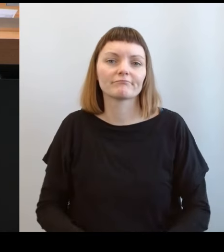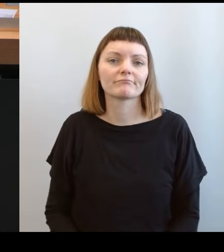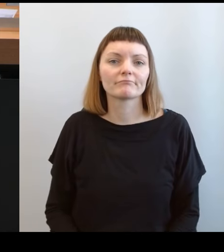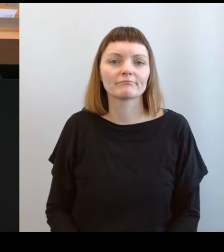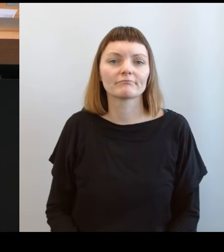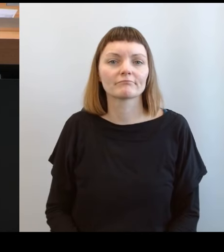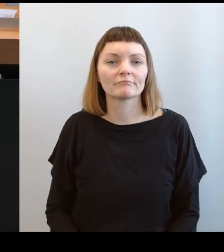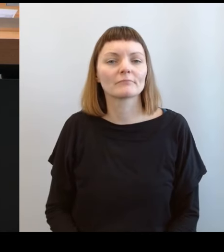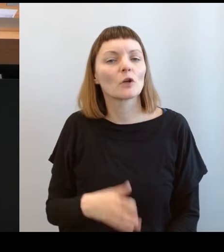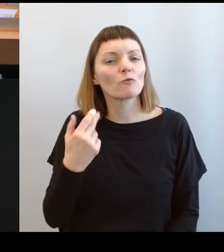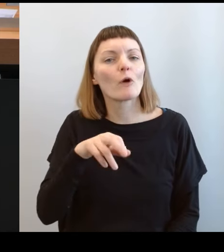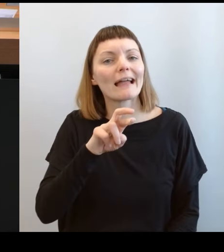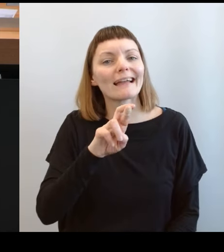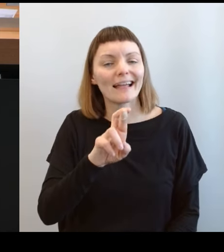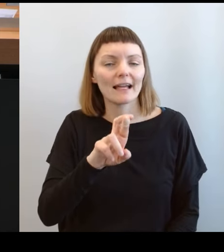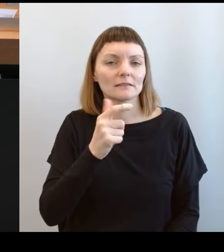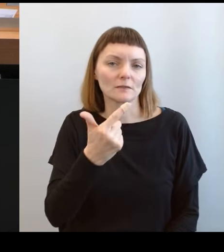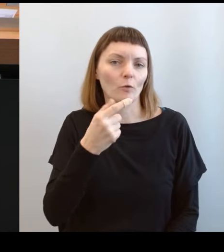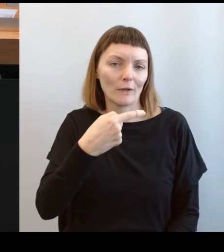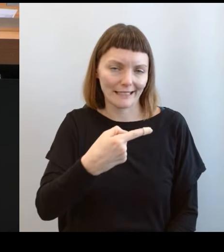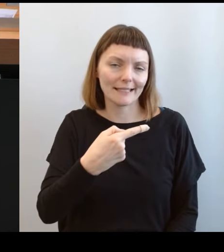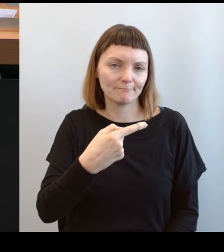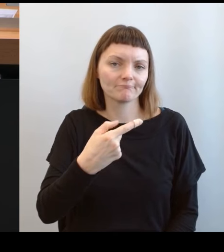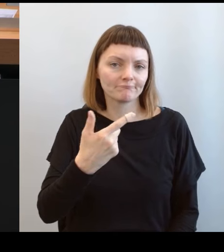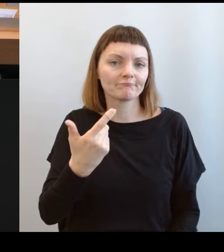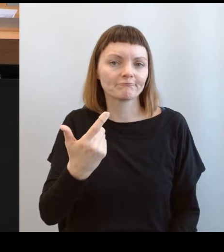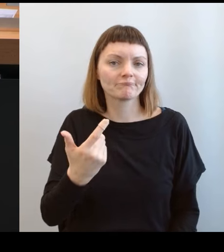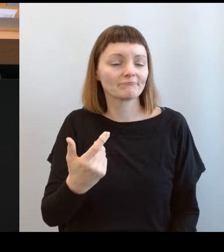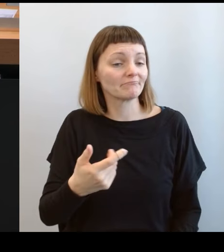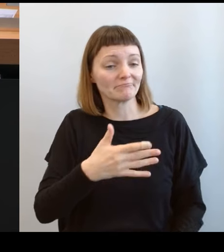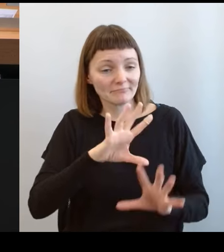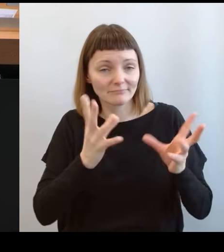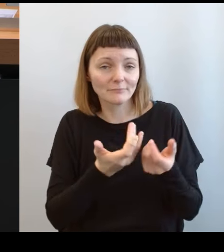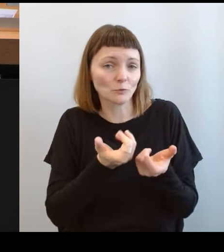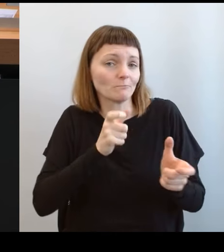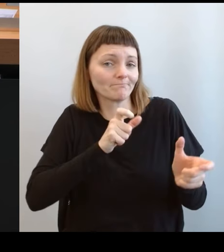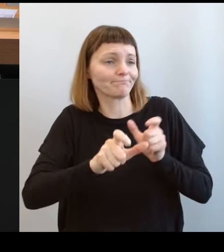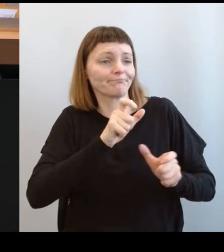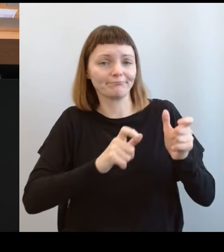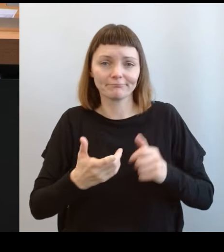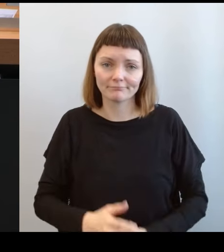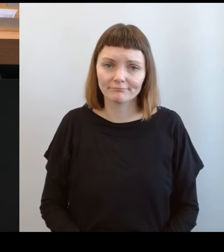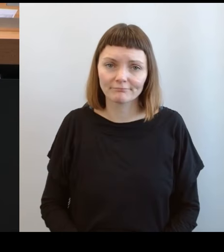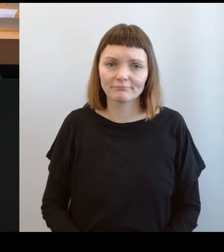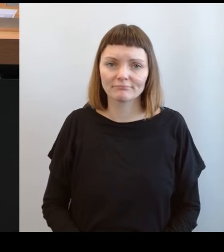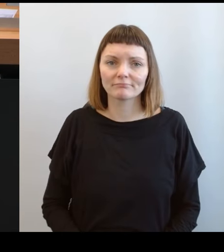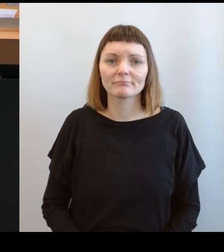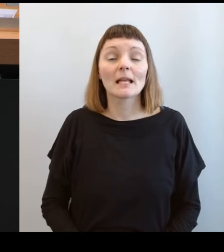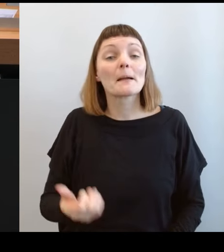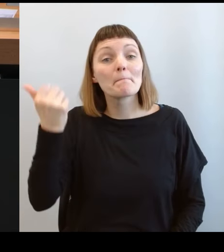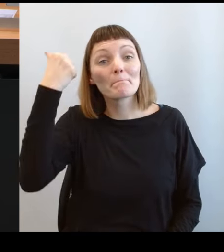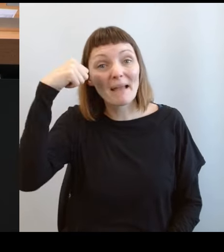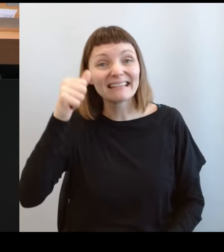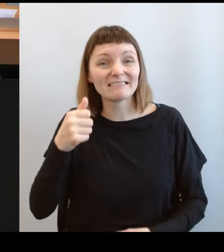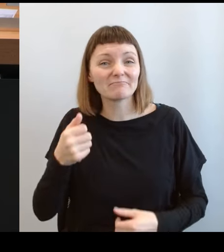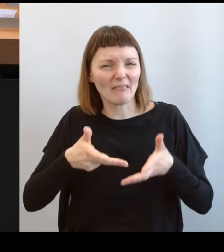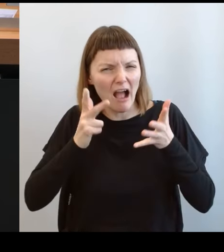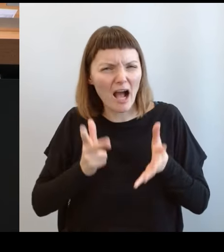Dass Berliner auf der Straße stehen, mit 800 anderen Bewerbern, um eine Wohnung, das hat Sie nie interessiert